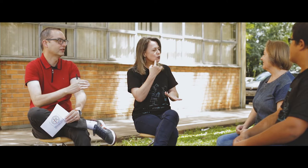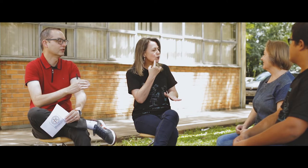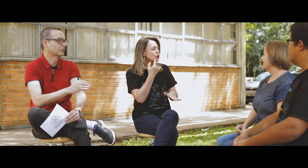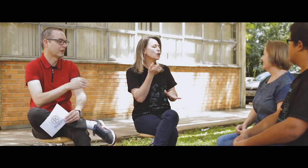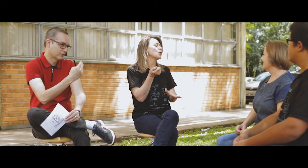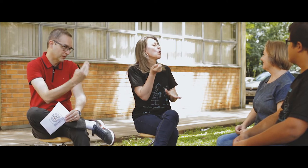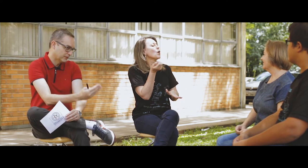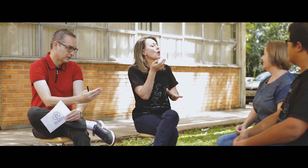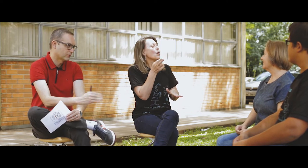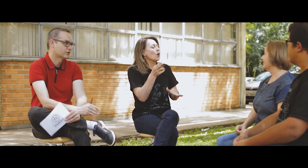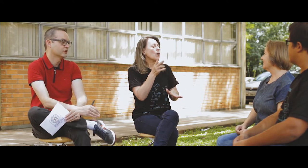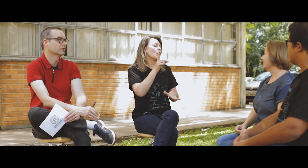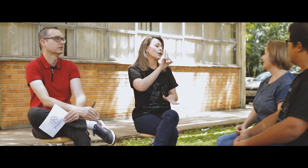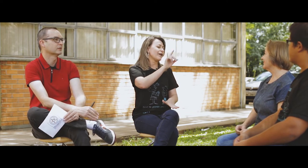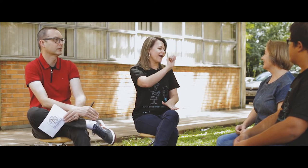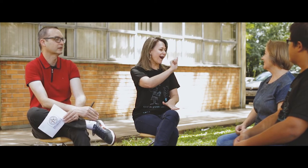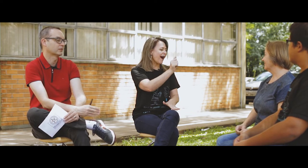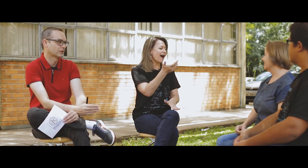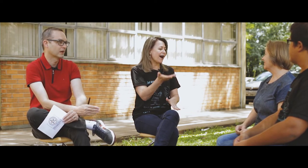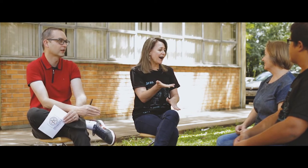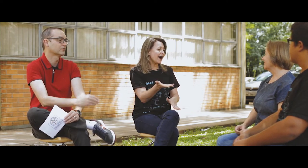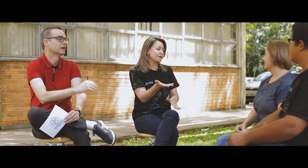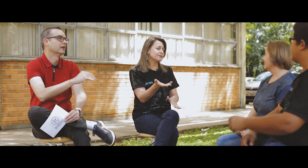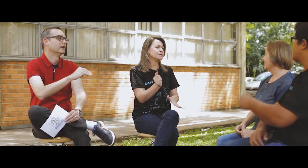sido para os deficientes auditivos se for o caso,